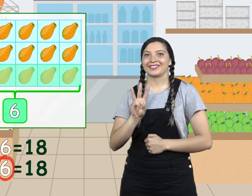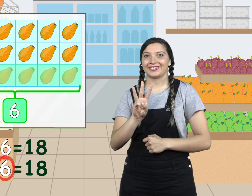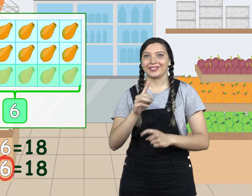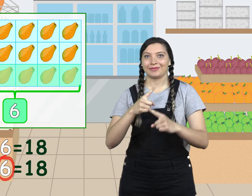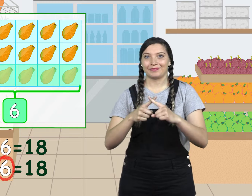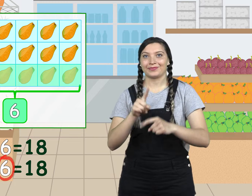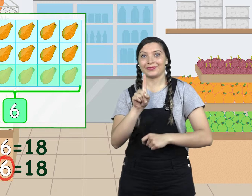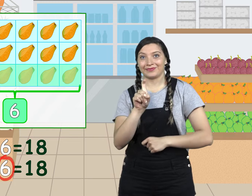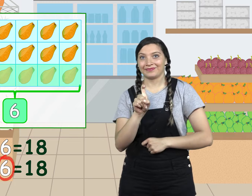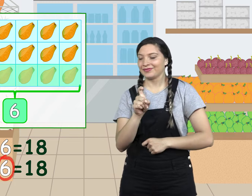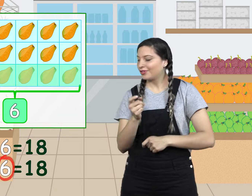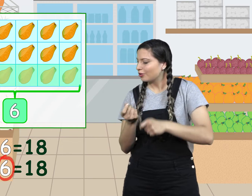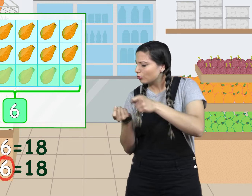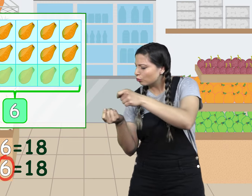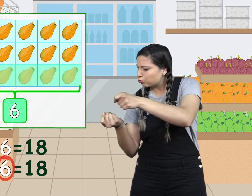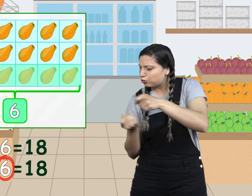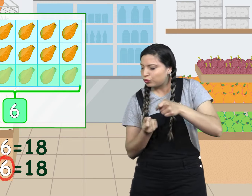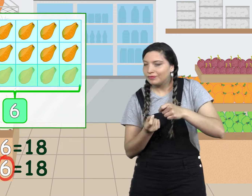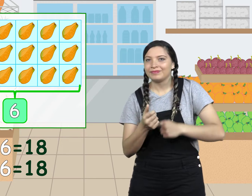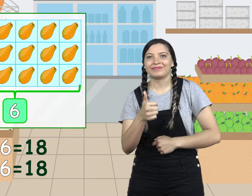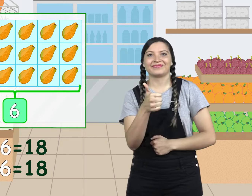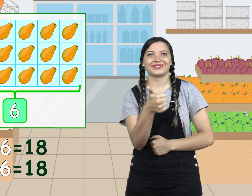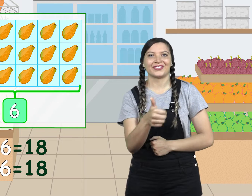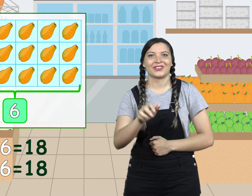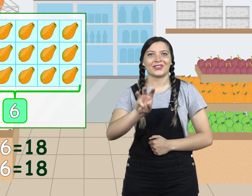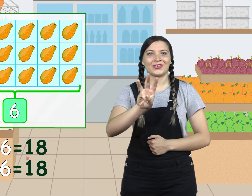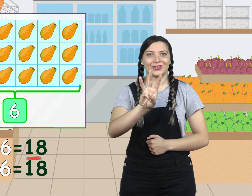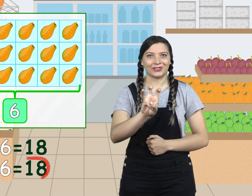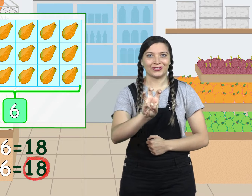Entonces tenemos tres por seis que es igual a dieciocho.